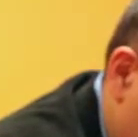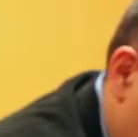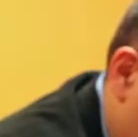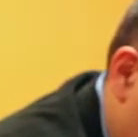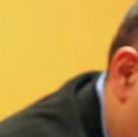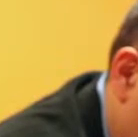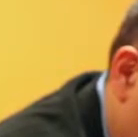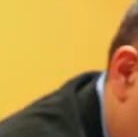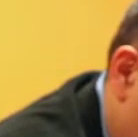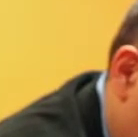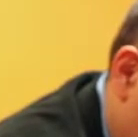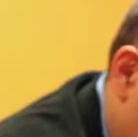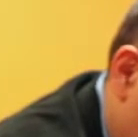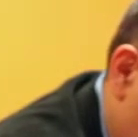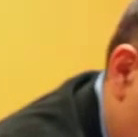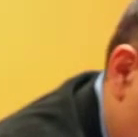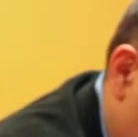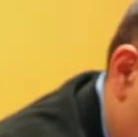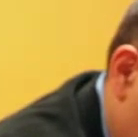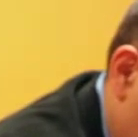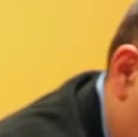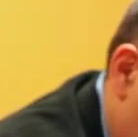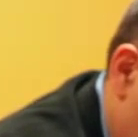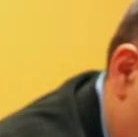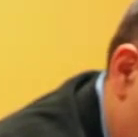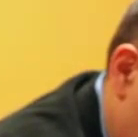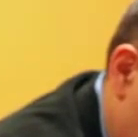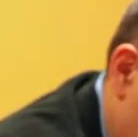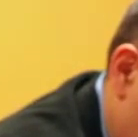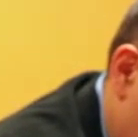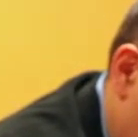Luís Fernando Cartagena. De ellos hay tres